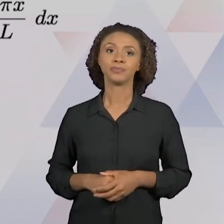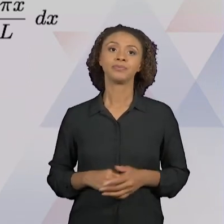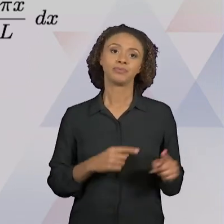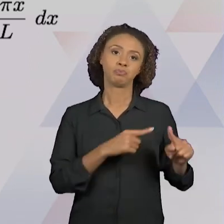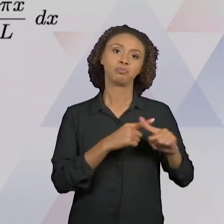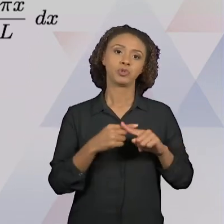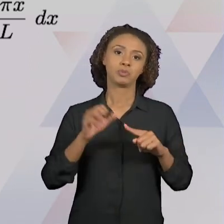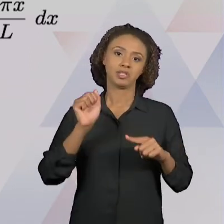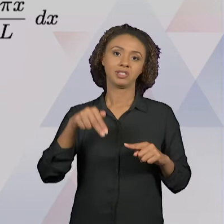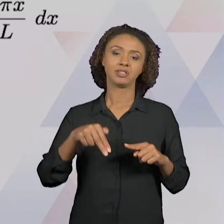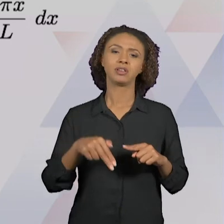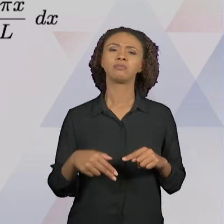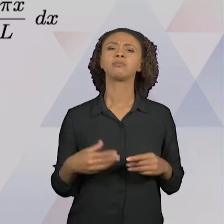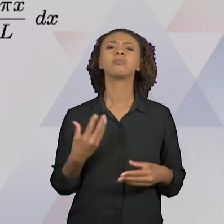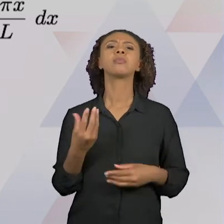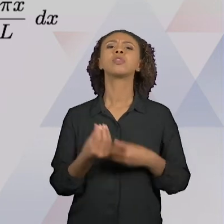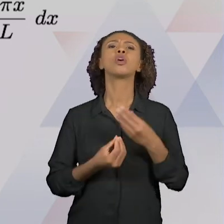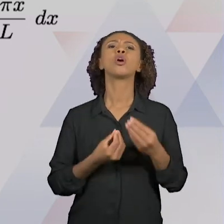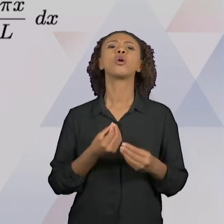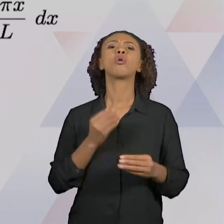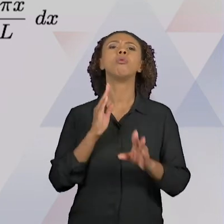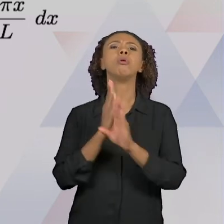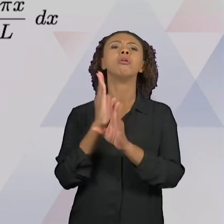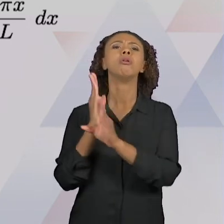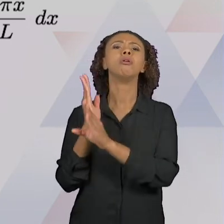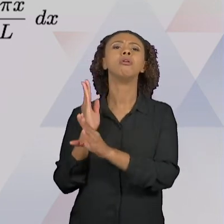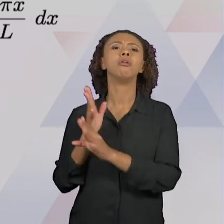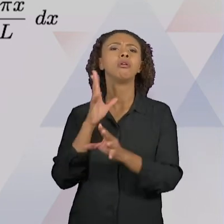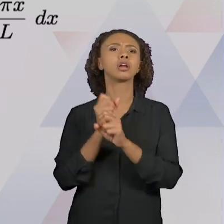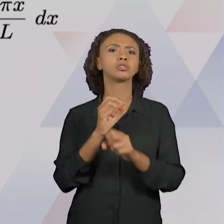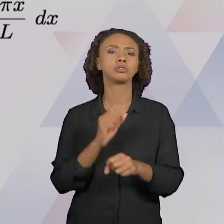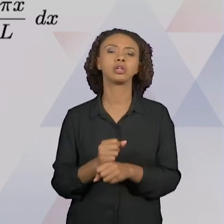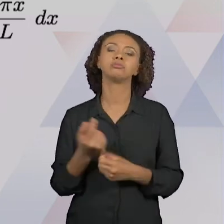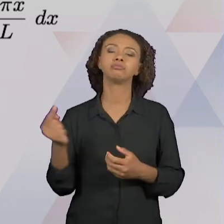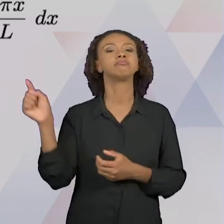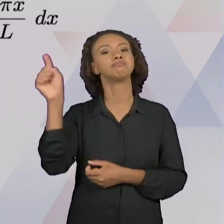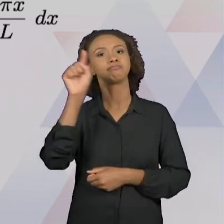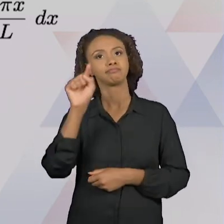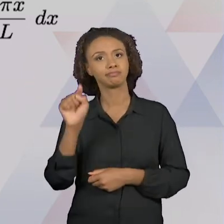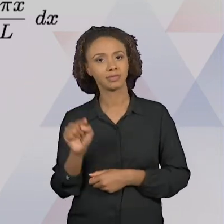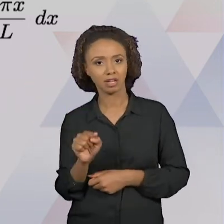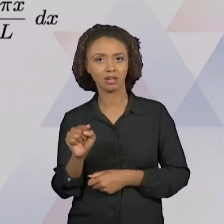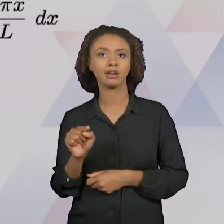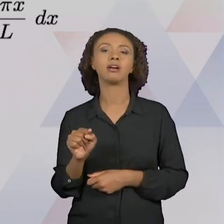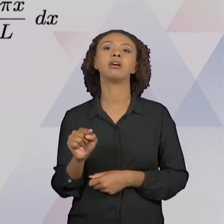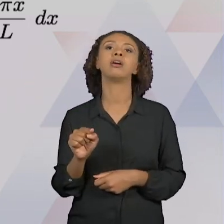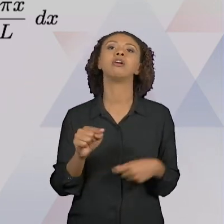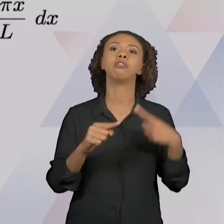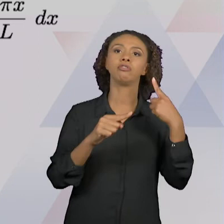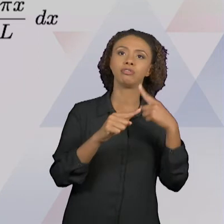É QUE A GENTE OBTÉM ESSES TERMOS? BOM, É INTEGRAL DA FUNÇÃO VEZES O SENO. E COMO A GENTE ESTÁ